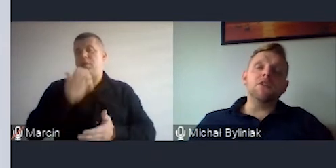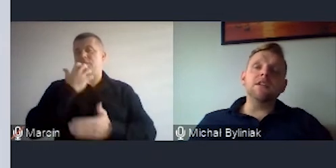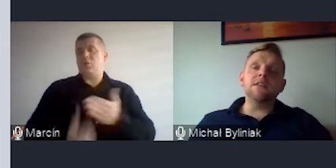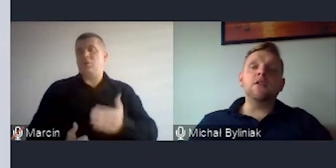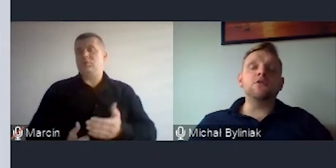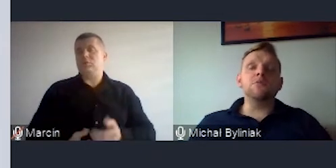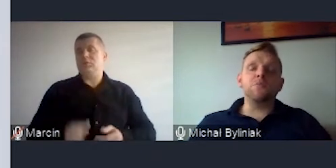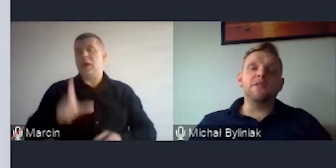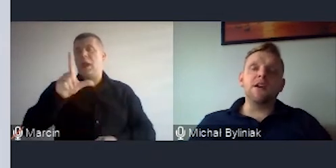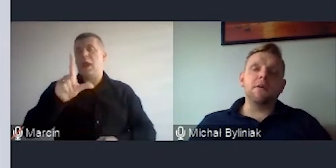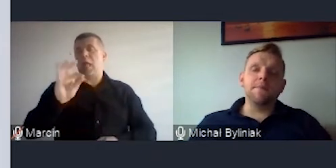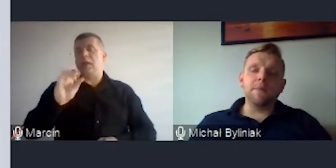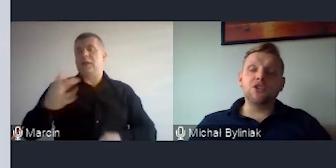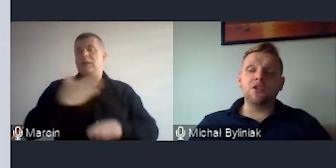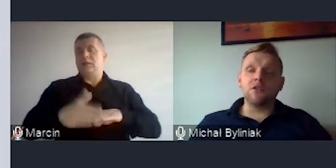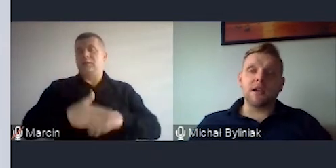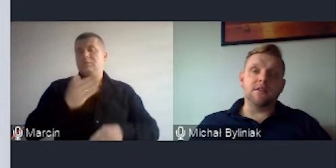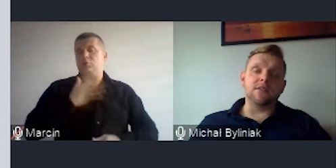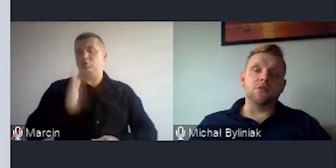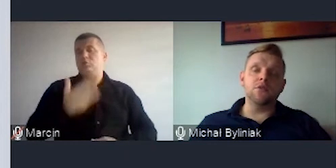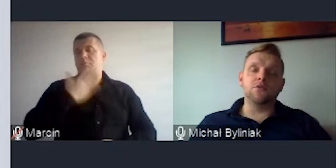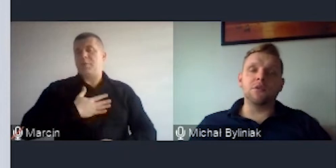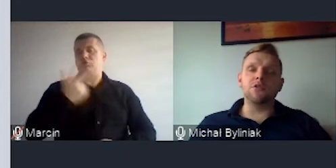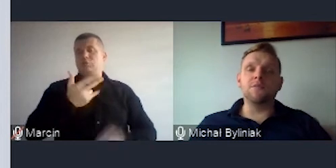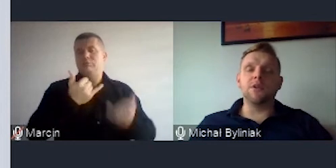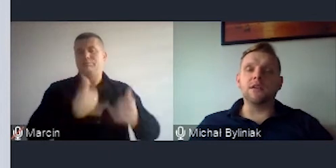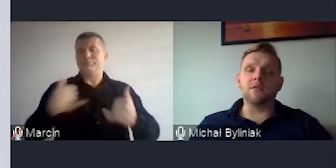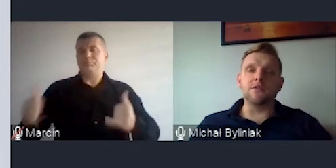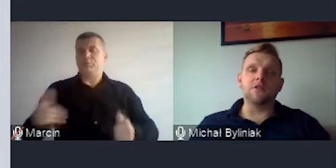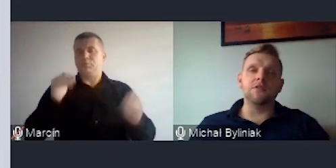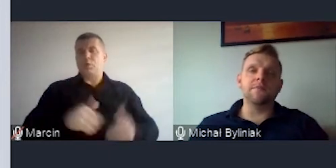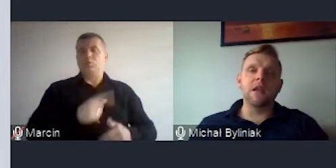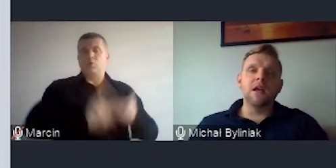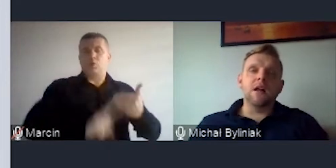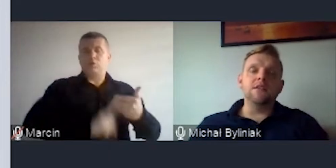Lansing o którym już powiedziałem. Mamy trzy rodzaje leasingu, który możemy w projektach rozliczyć.